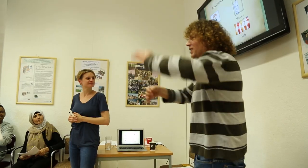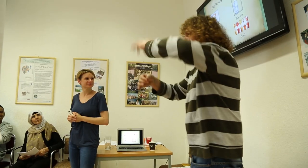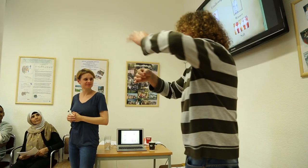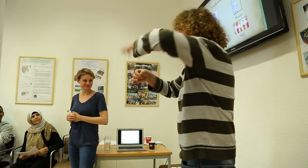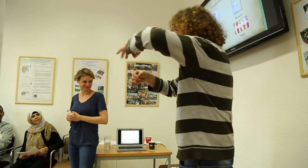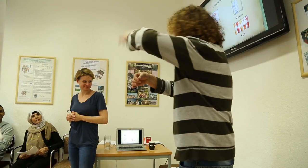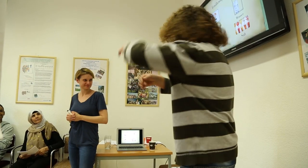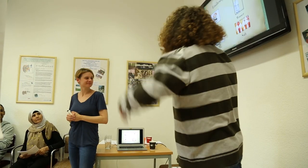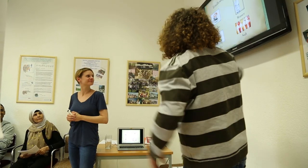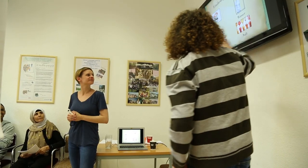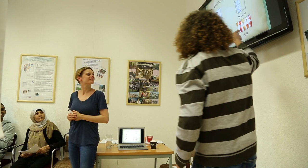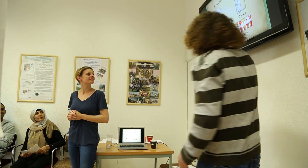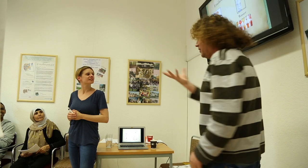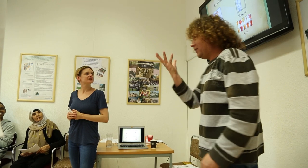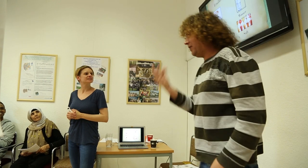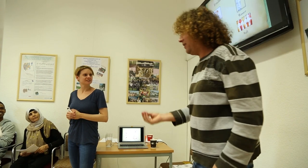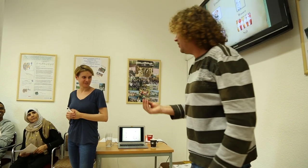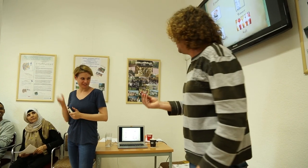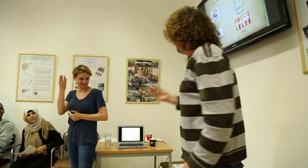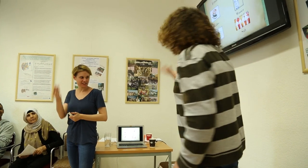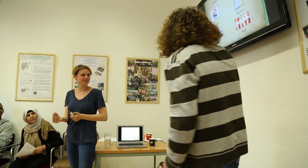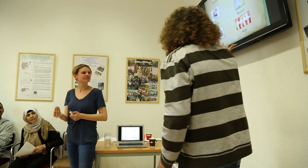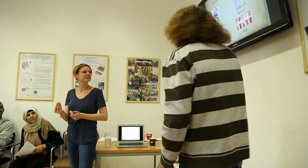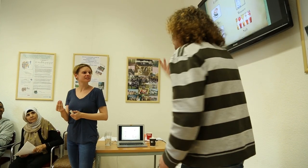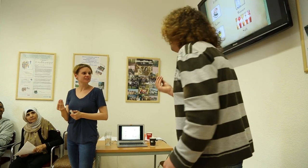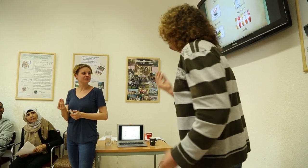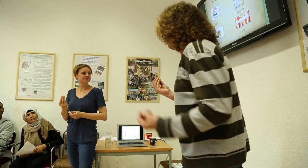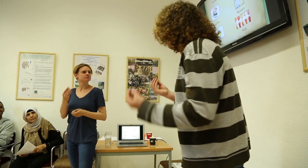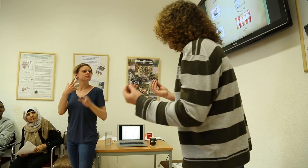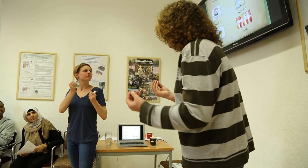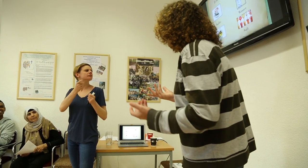Tee. Saft. Warum geht die Gebärde so für Saft?